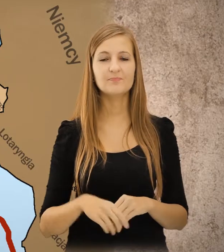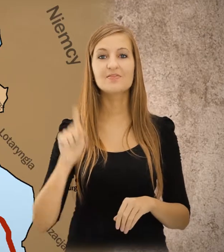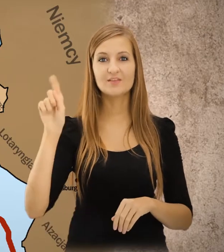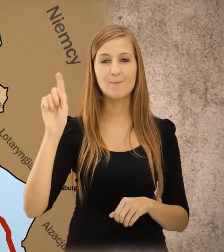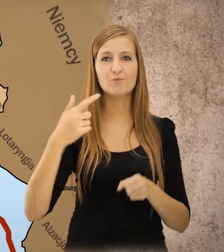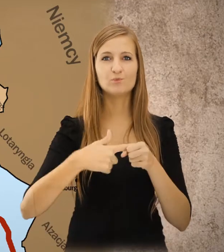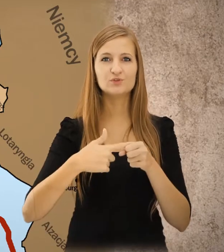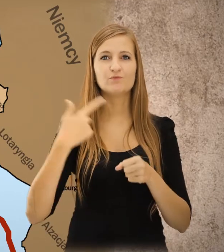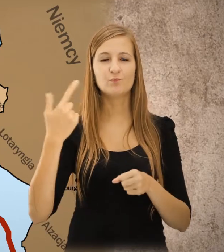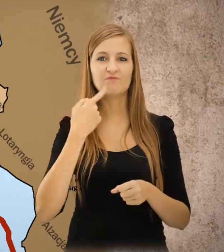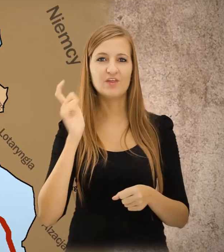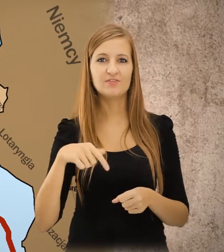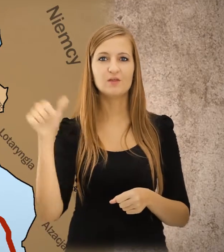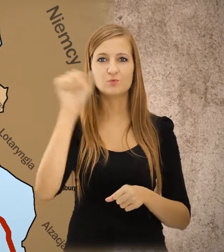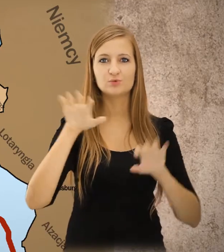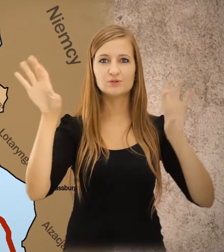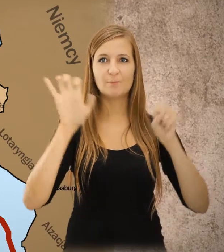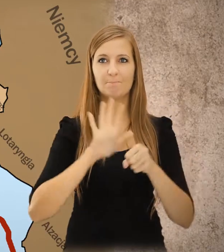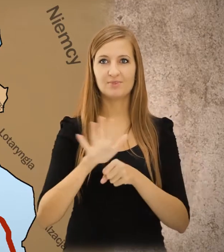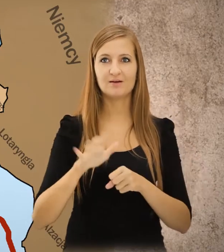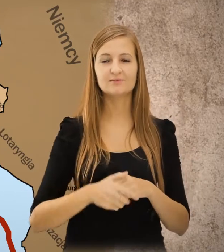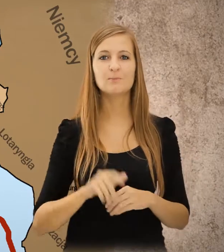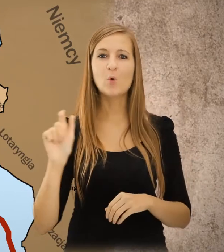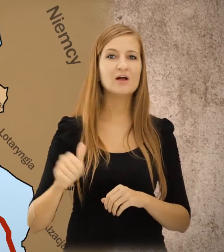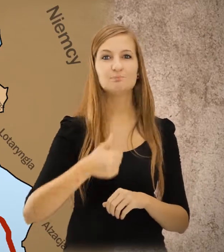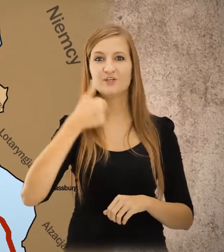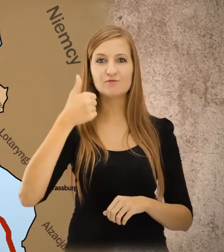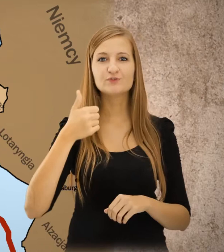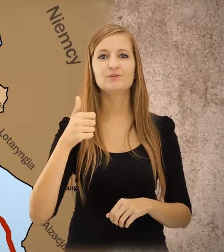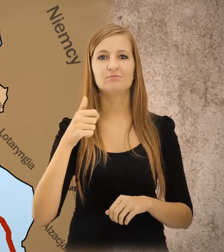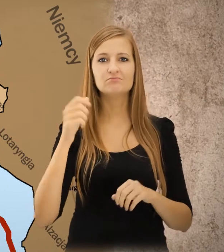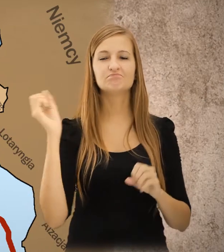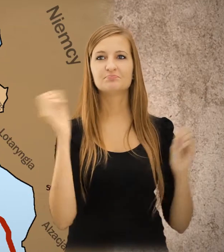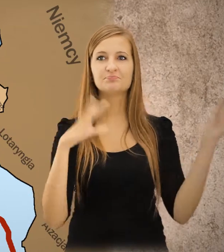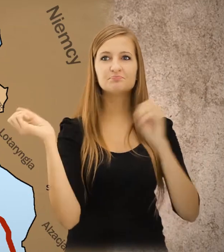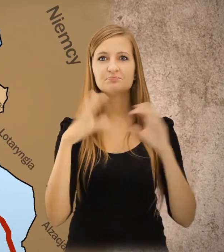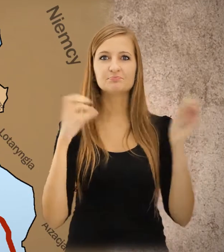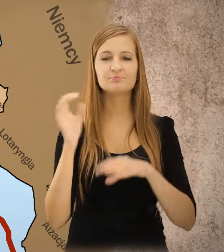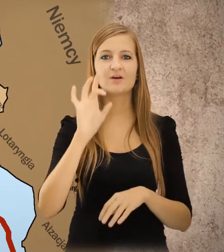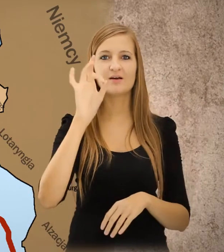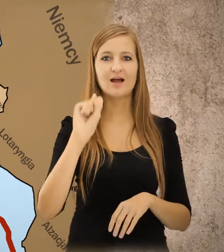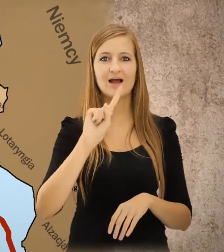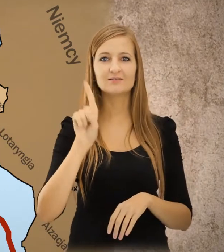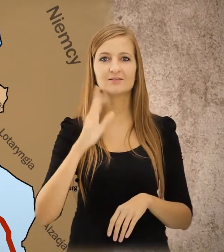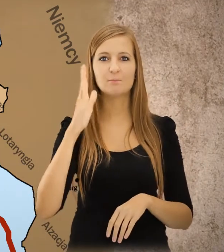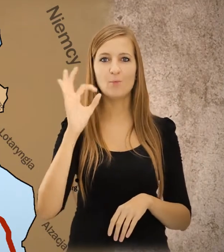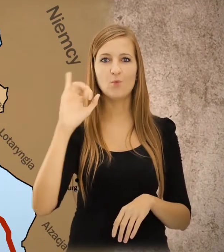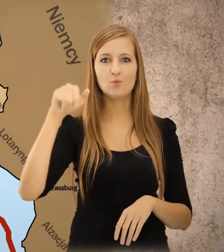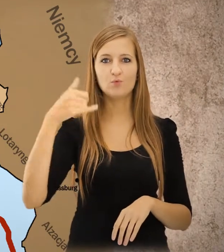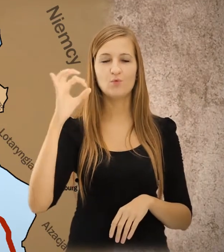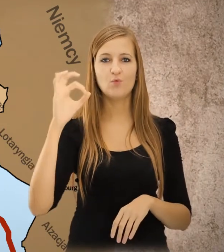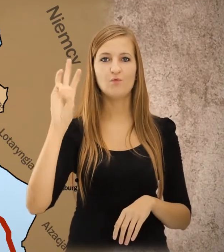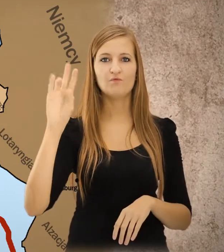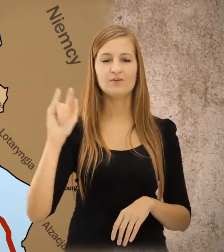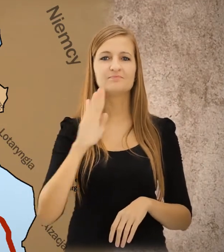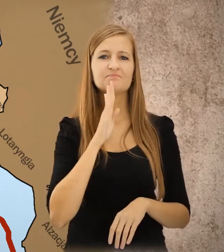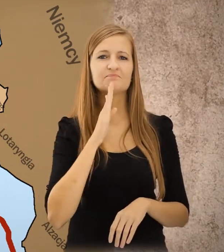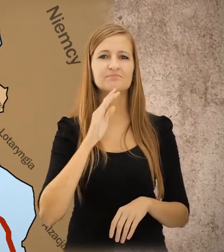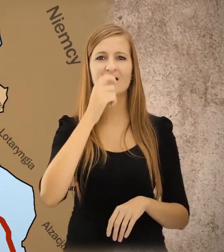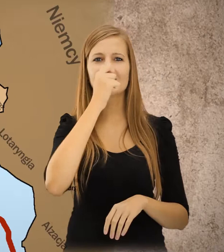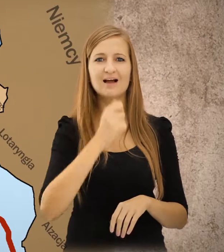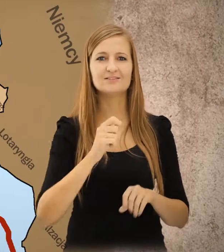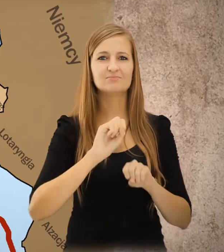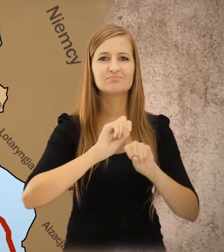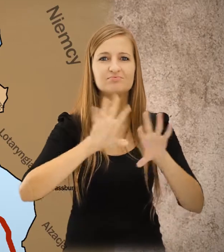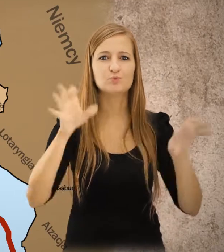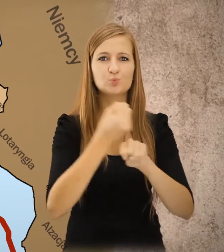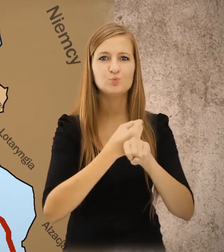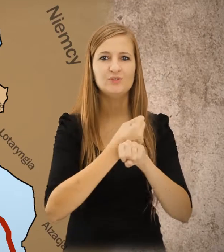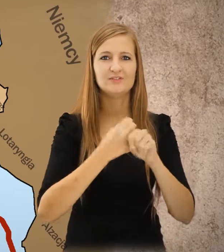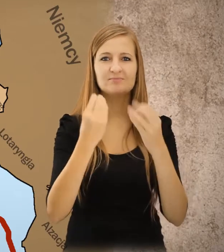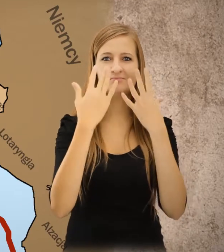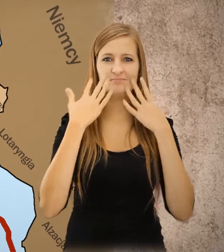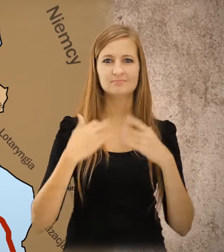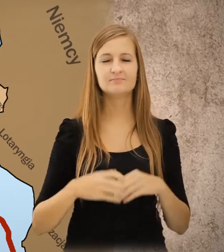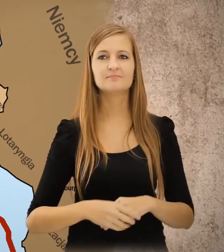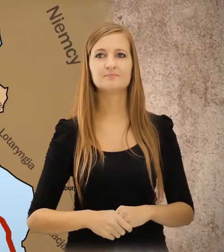Tam 22 kwietnia 1915 pierwszy raz w tej wojnie użyli gazów bojowych.